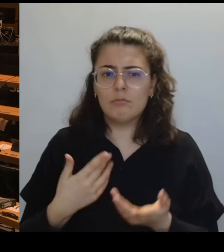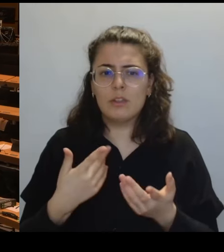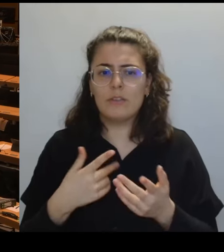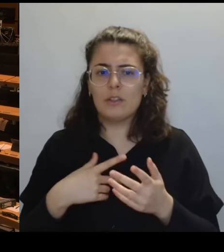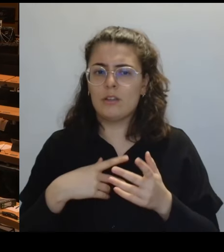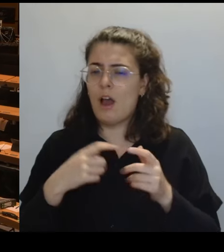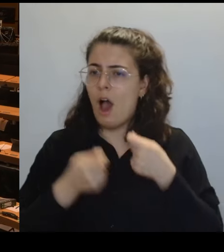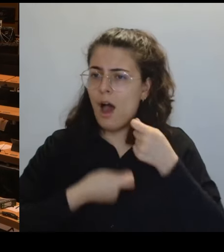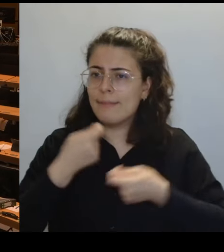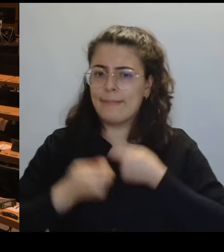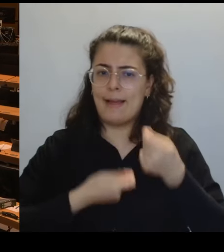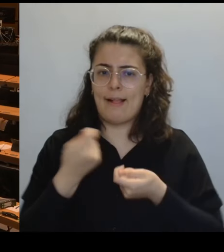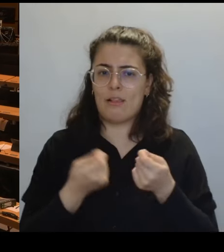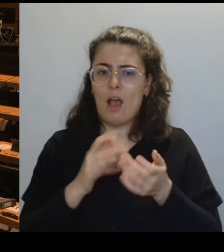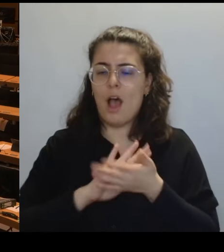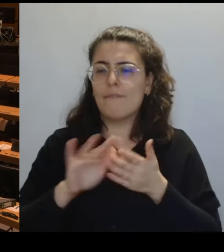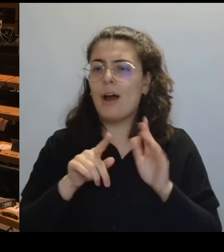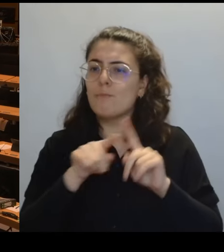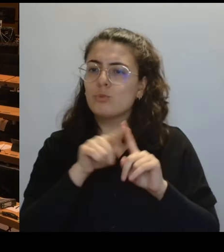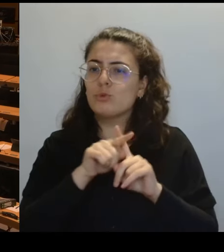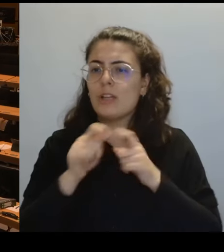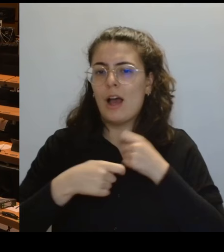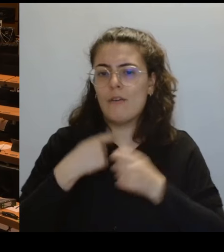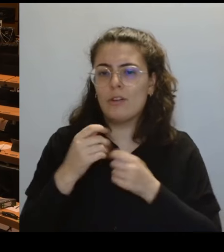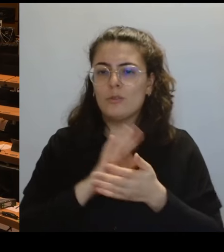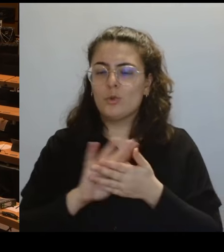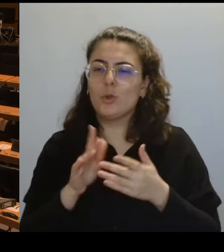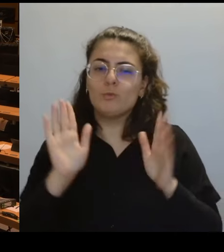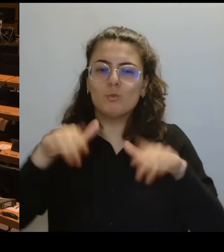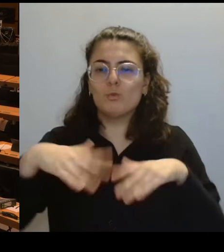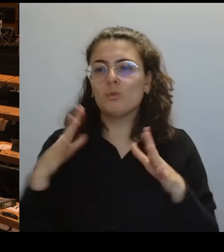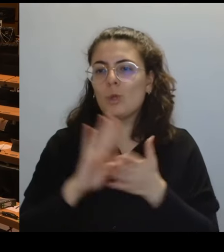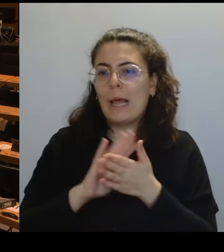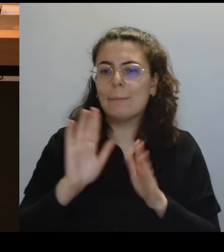Gesinnung. Und die Situation der Obdachlosen in Berlin steht sinnbildlich dafür.